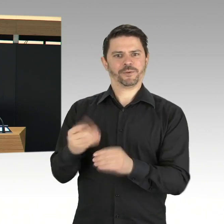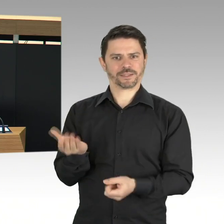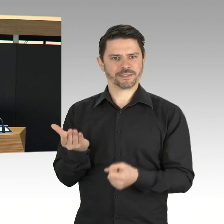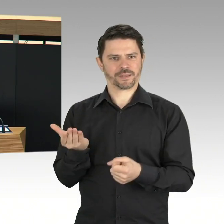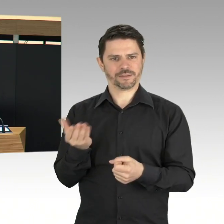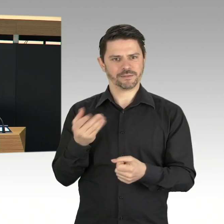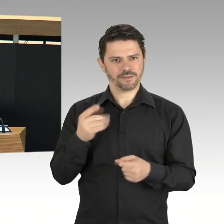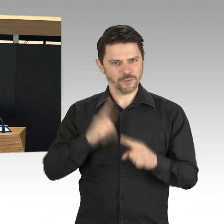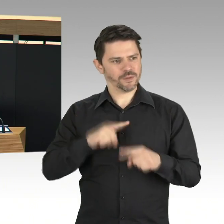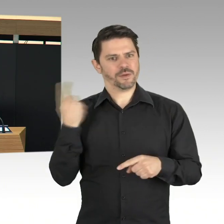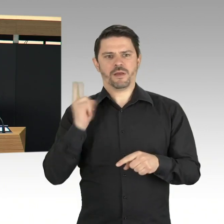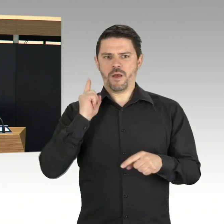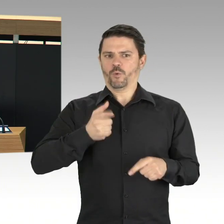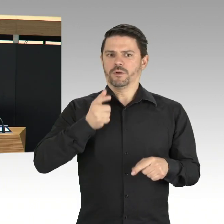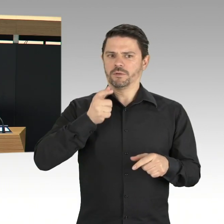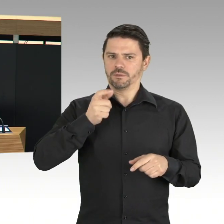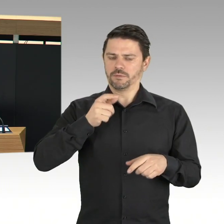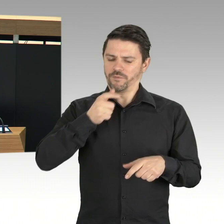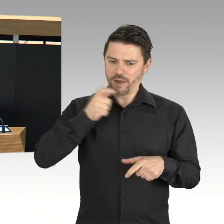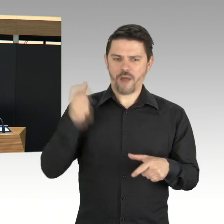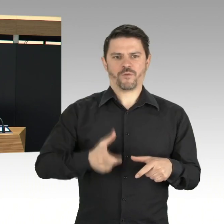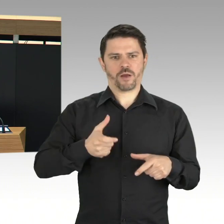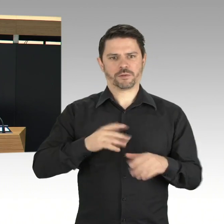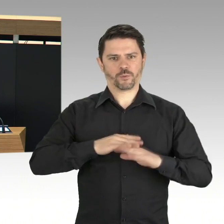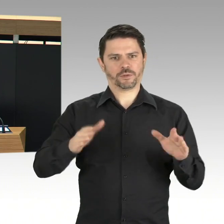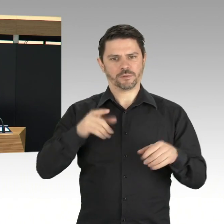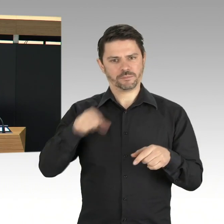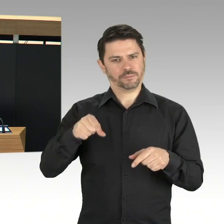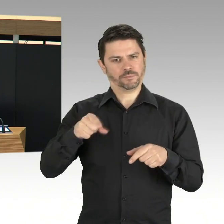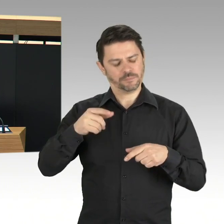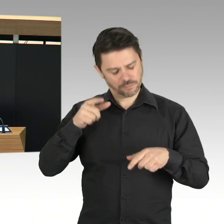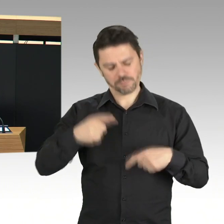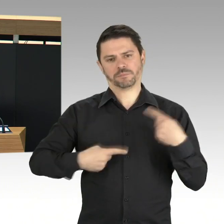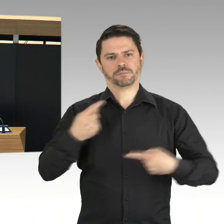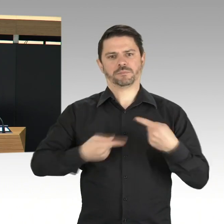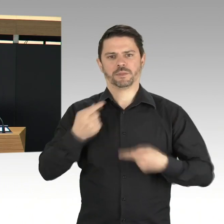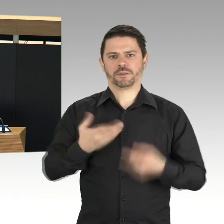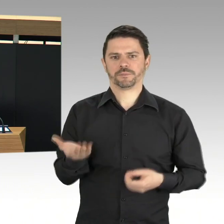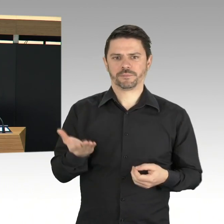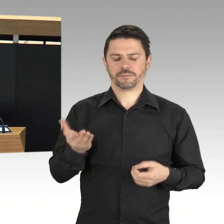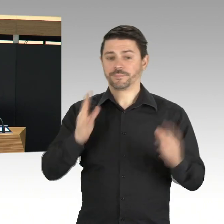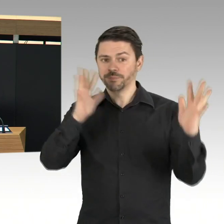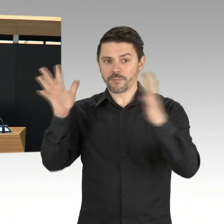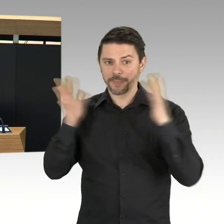Und auch bei mir steht Peter Weber an erster Stelle, aber ich mache es ganz kurz. Vielen Dank für die Idee. (Beifall)